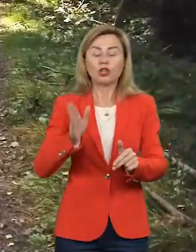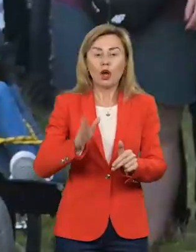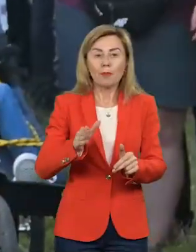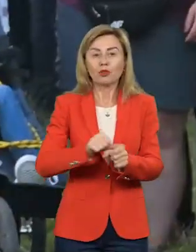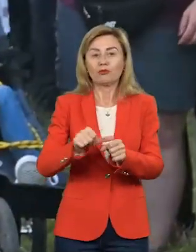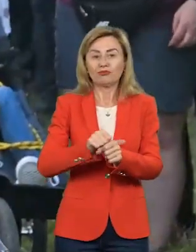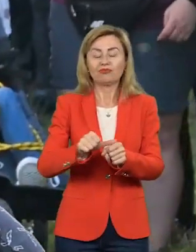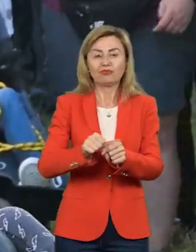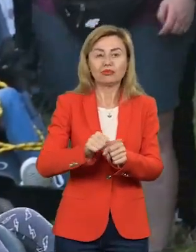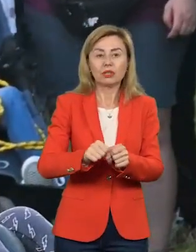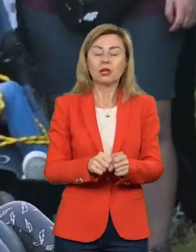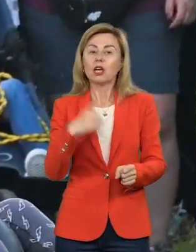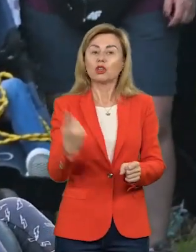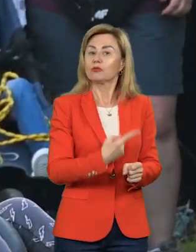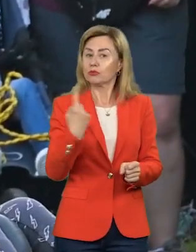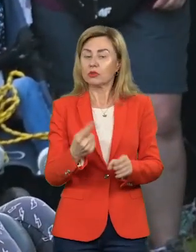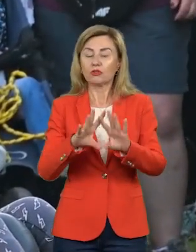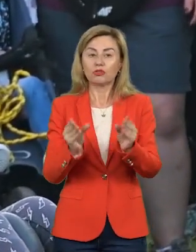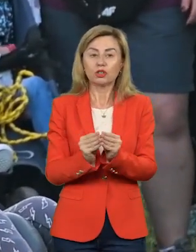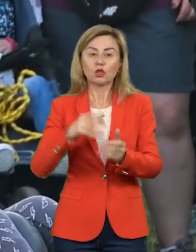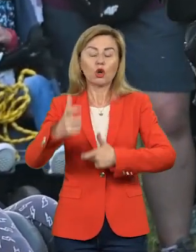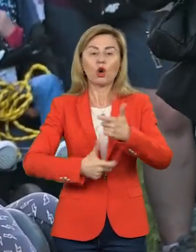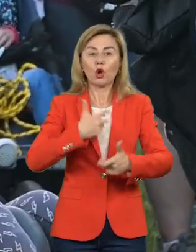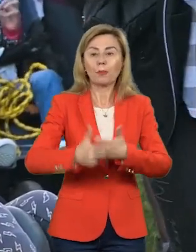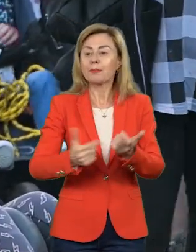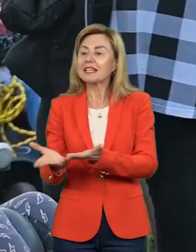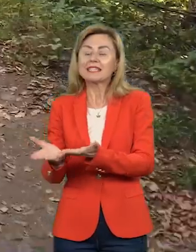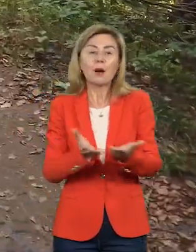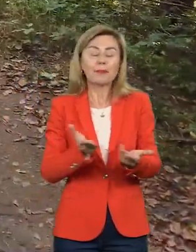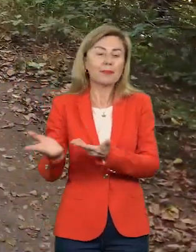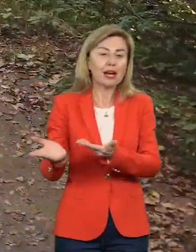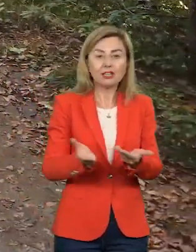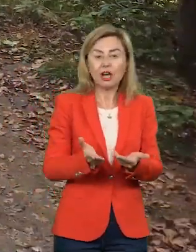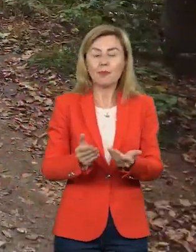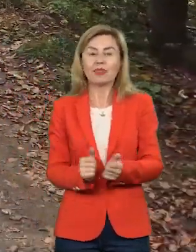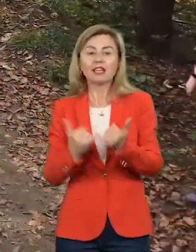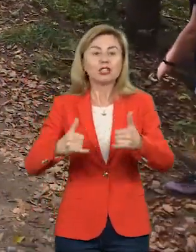My robimy te wyjazdy dla naszych podopiecznych i zapraszamy też ludzi z zewnątrz.